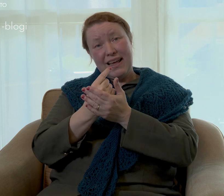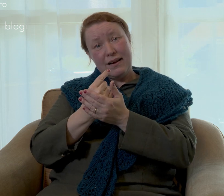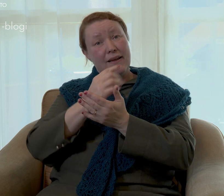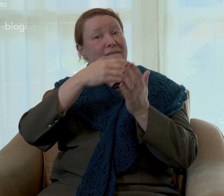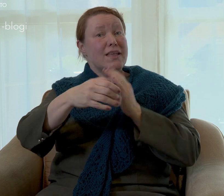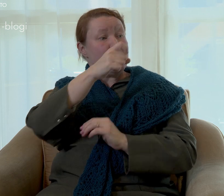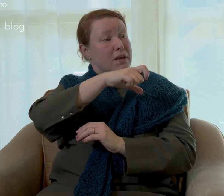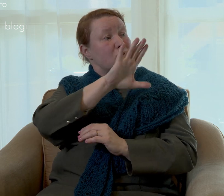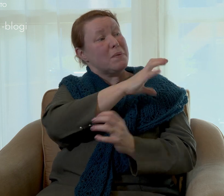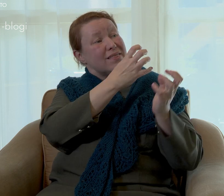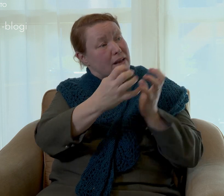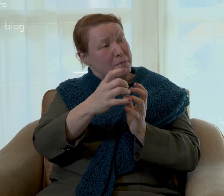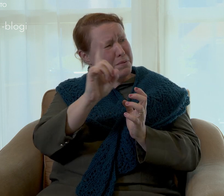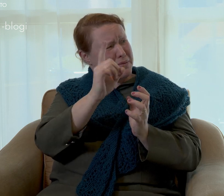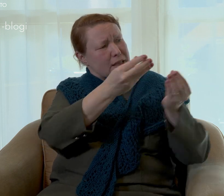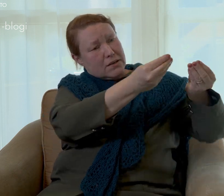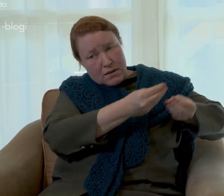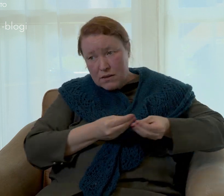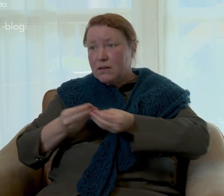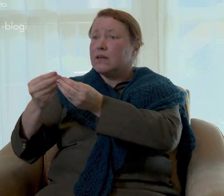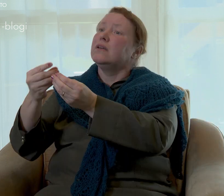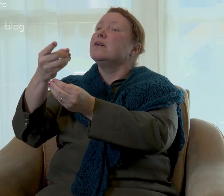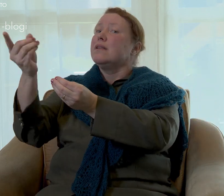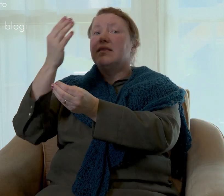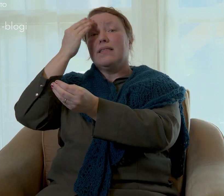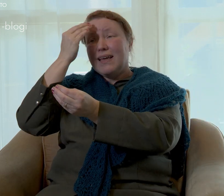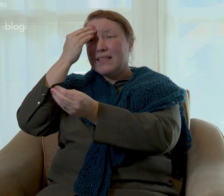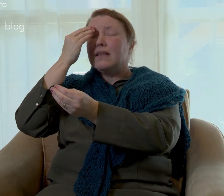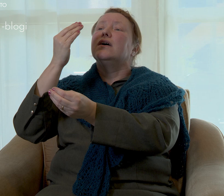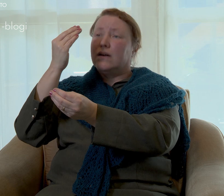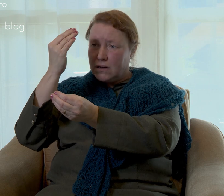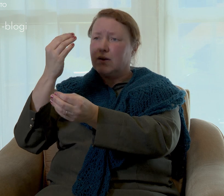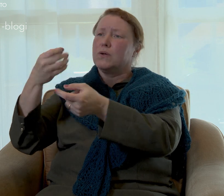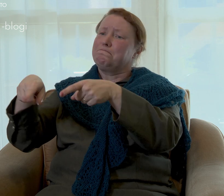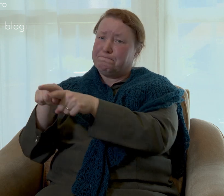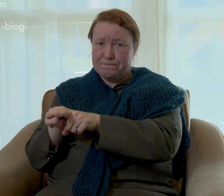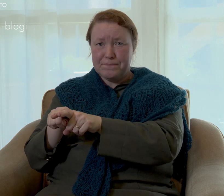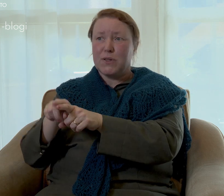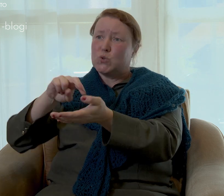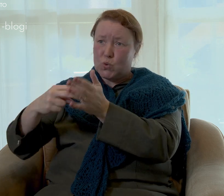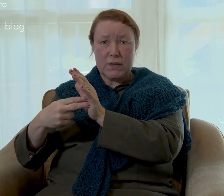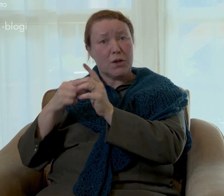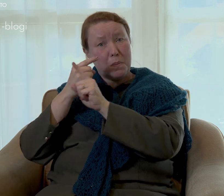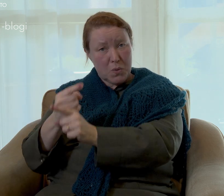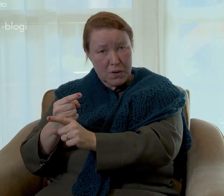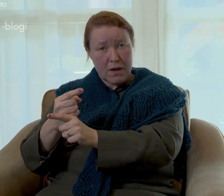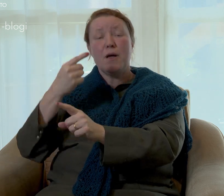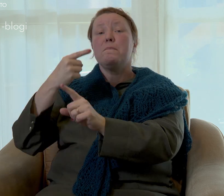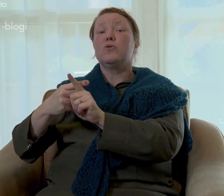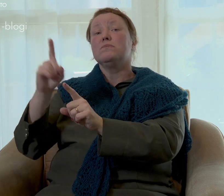Yhteistyön tavoitteena on varmistaa se, että hätäpalvelujen kehittämisessä - huomioidaan eri tavoin kuulovammaisten ja kuurojen käyttäjien näkökulmat -